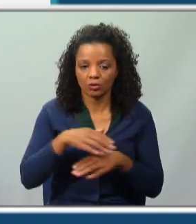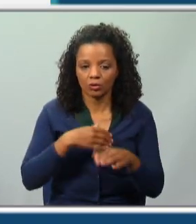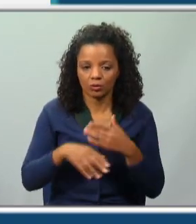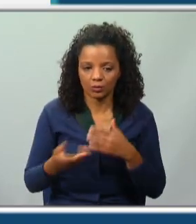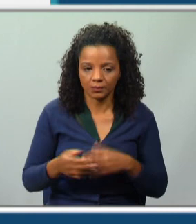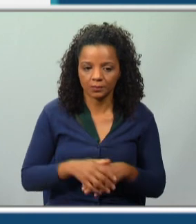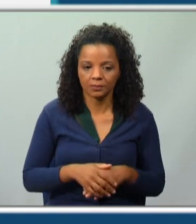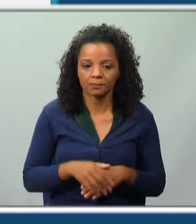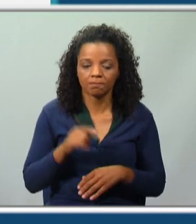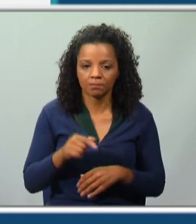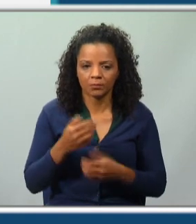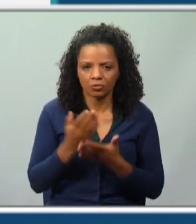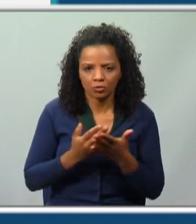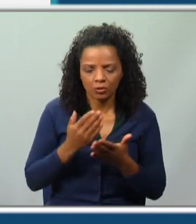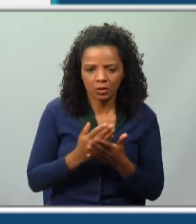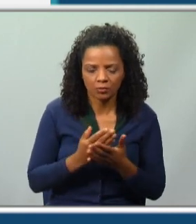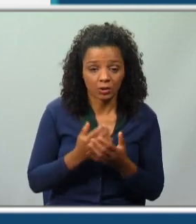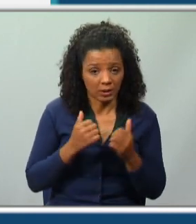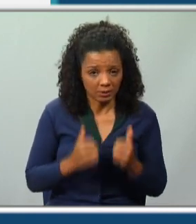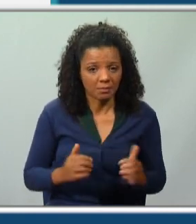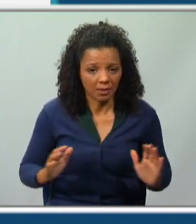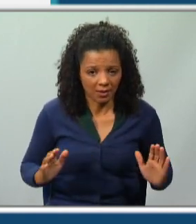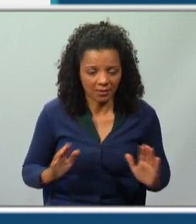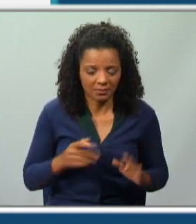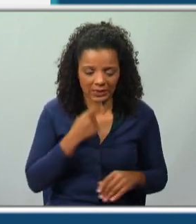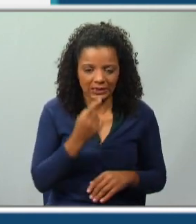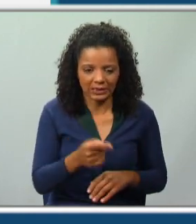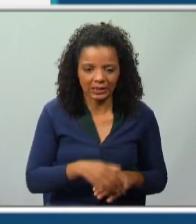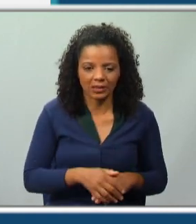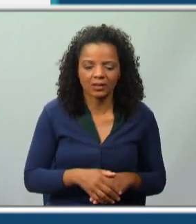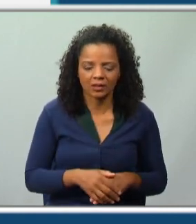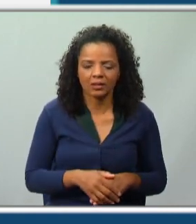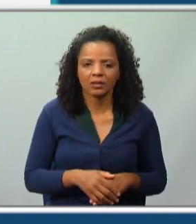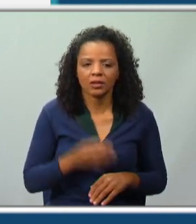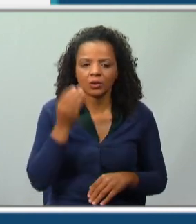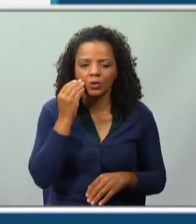estivemos então é evidentemente Deixem que vos diga as relações gráficas e 我們那時顯然是離開告訴你圖形關係和